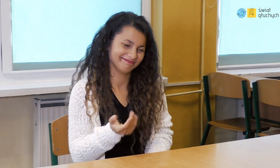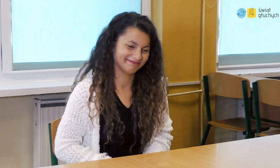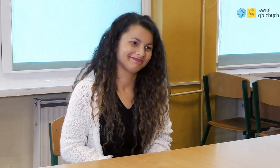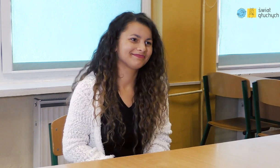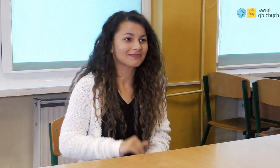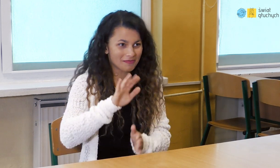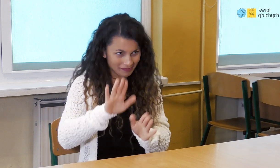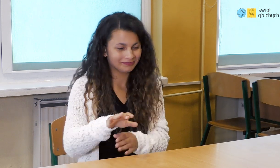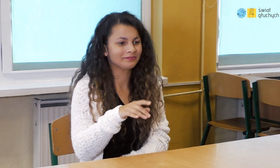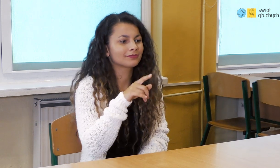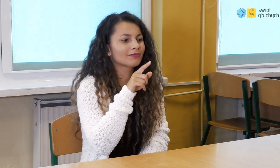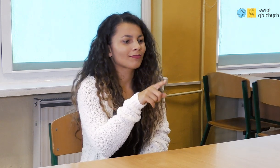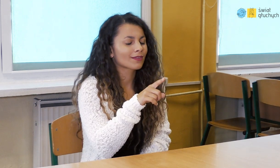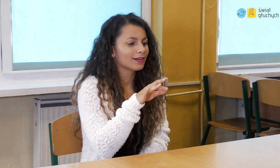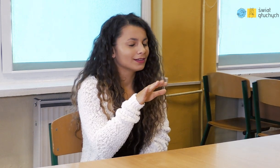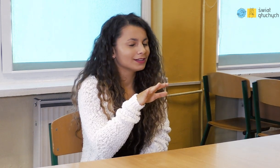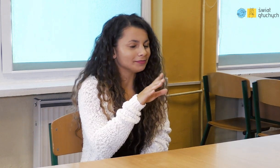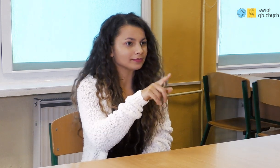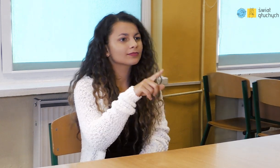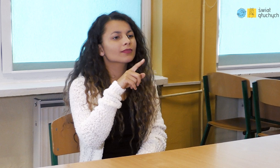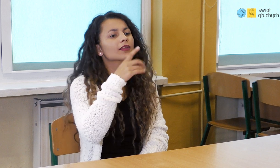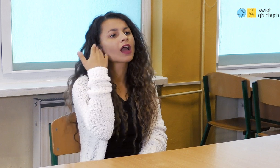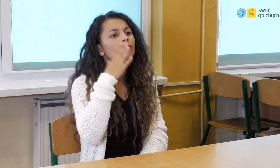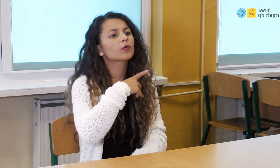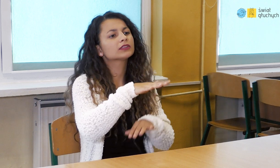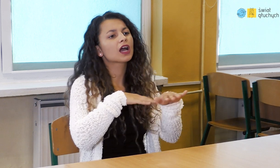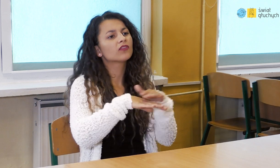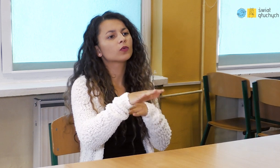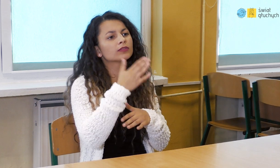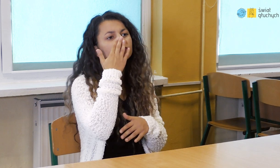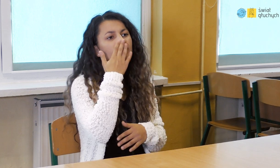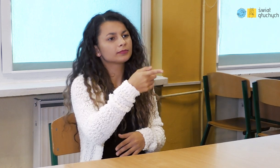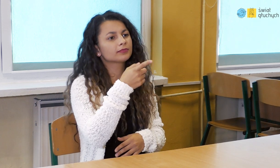Jaki miałeś zawód?